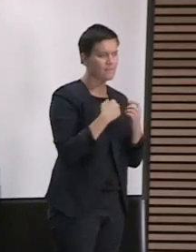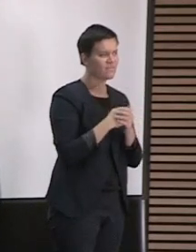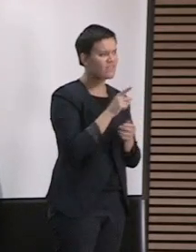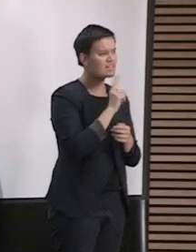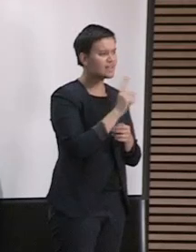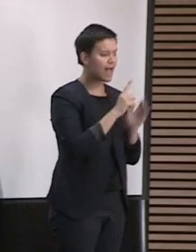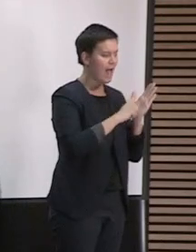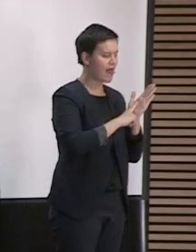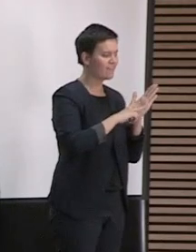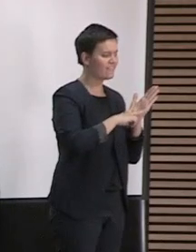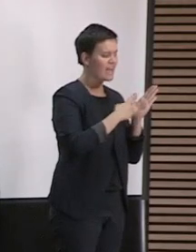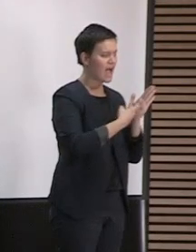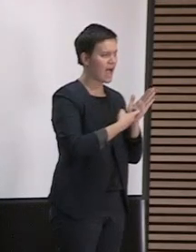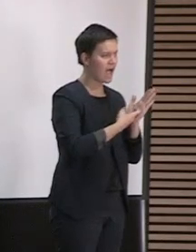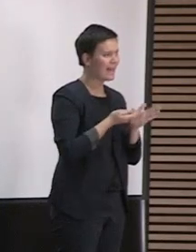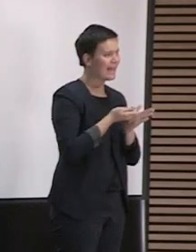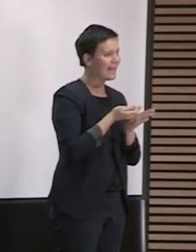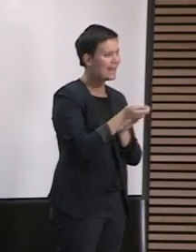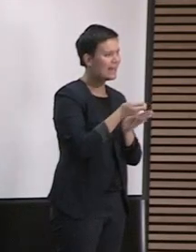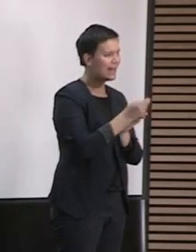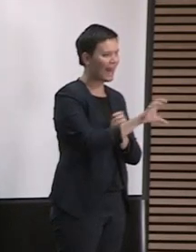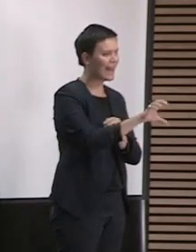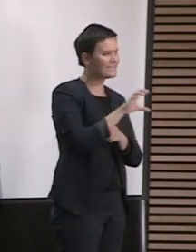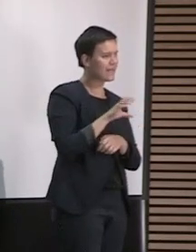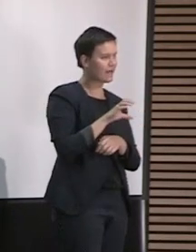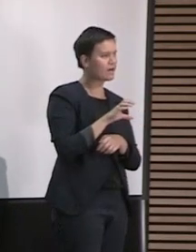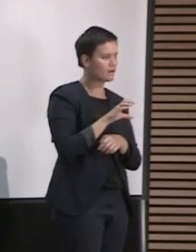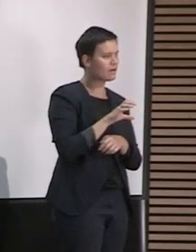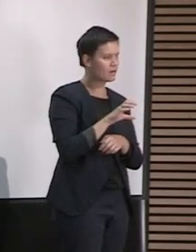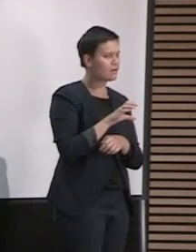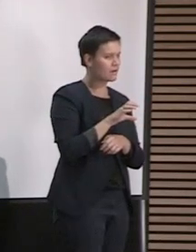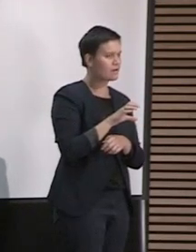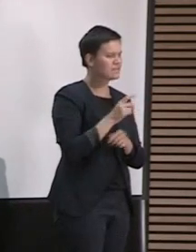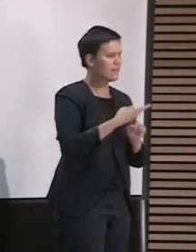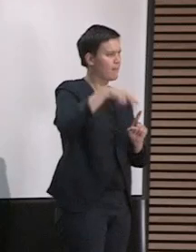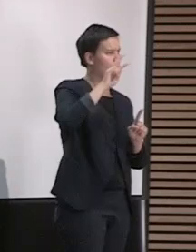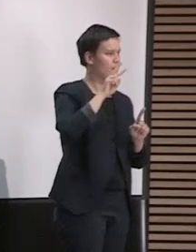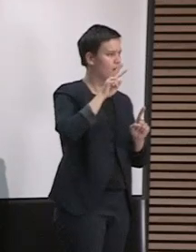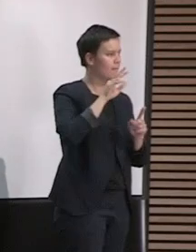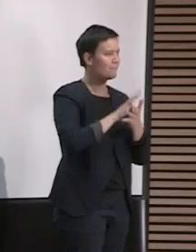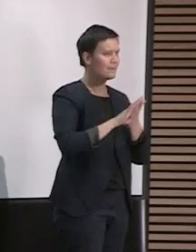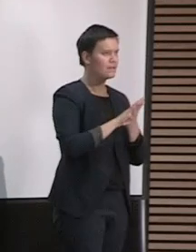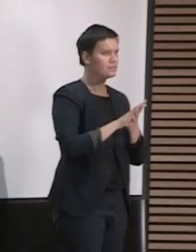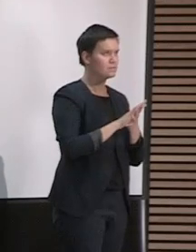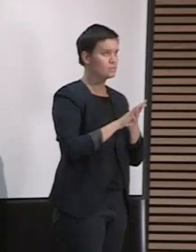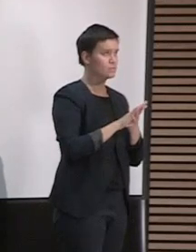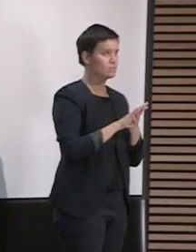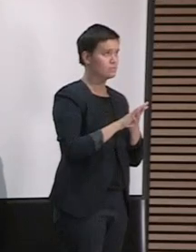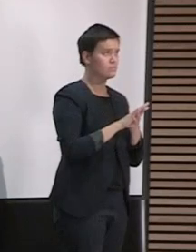He patai mo te hou o te Reserve Bank Ko nga raraunga